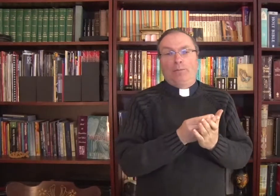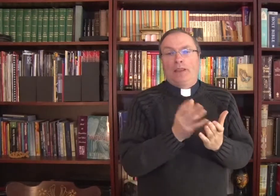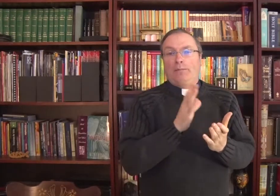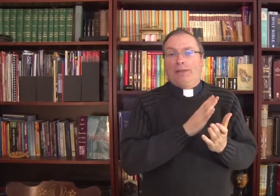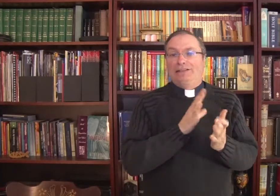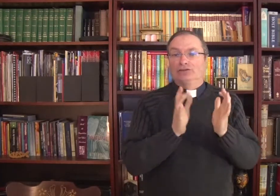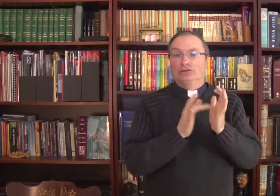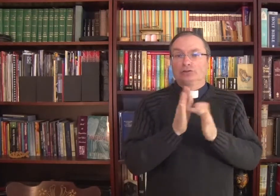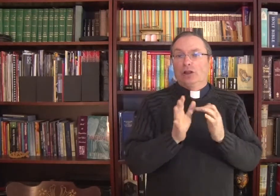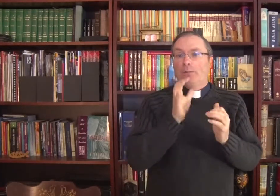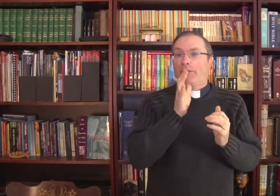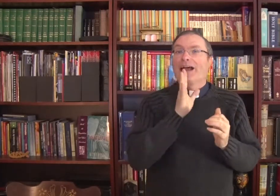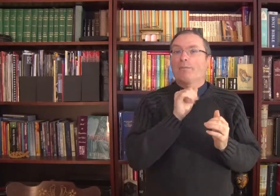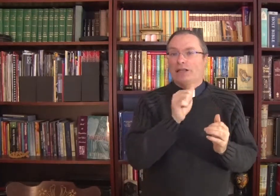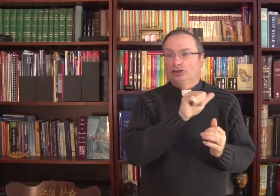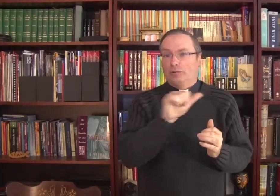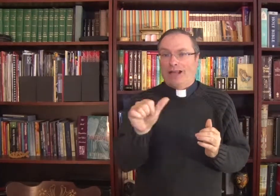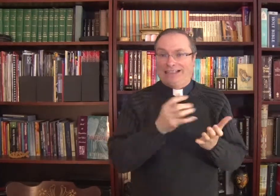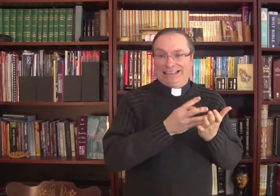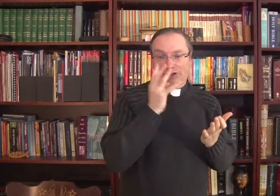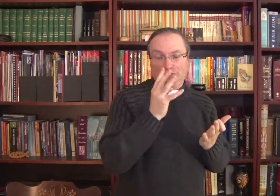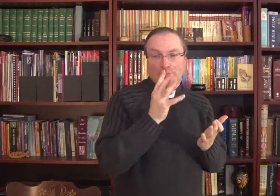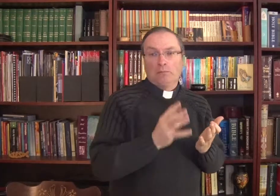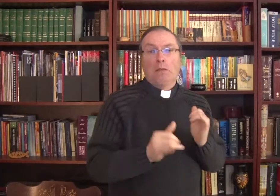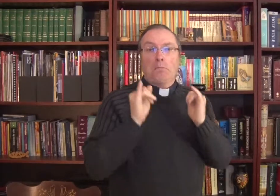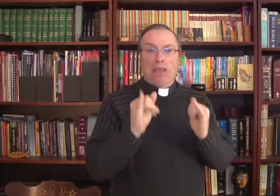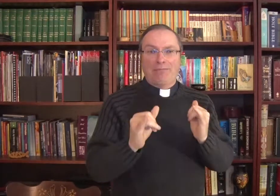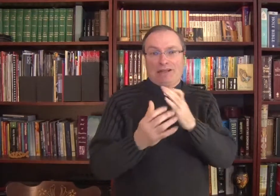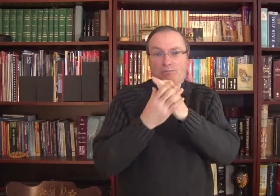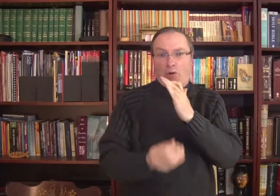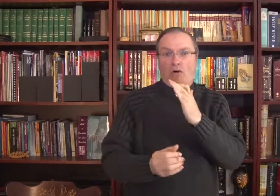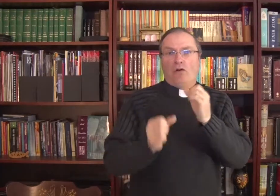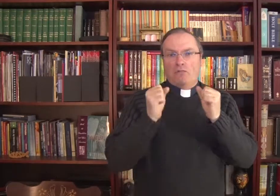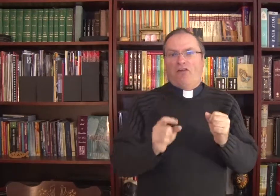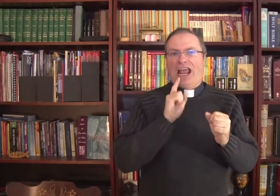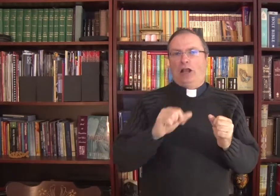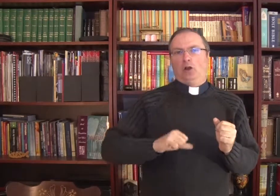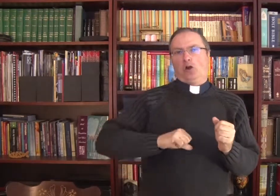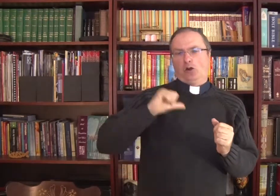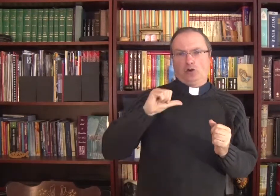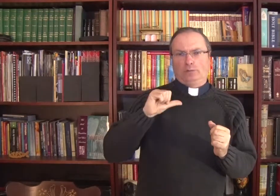mais Jésus ne parle pas seulement des riches. Même les pauvres peuvent être orgueilleux.